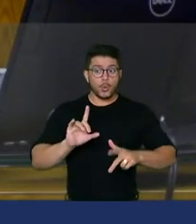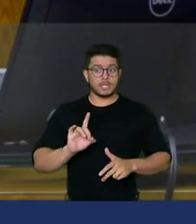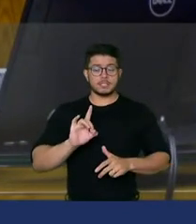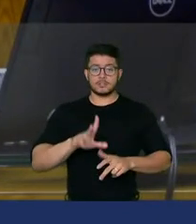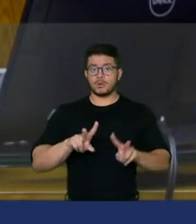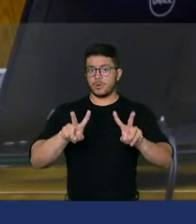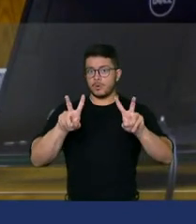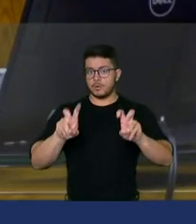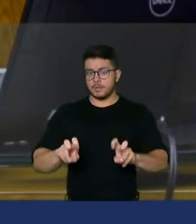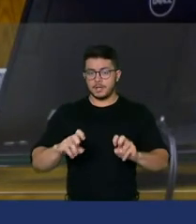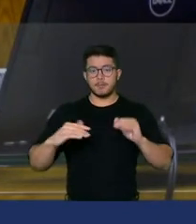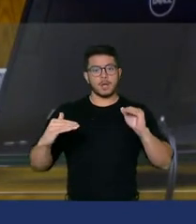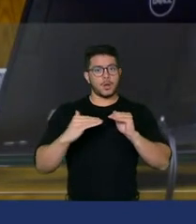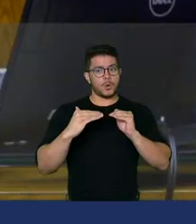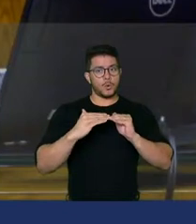É UMA SESSÃO SÓ DE PAUTA CONSENSUAL. DEPUTADO CELSO